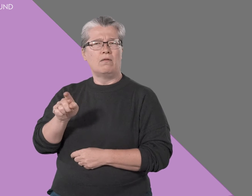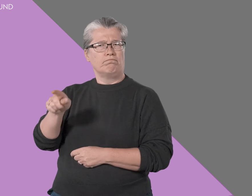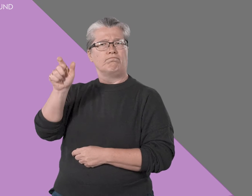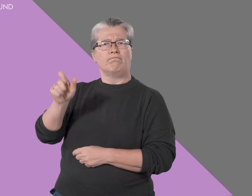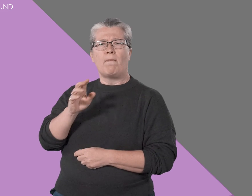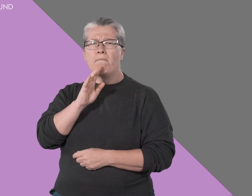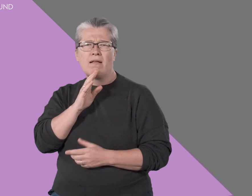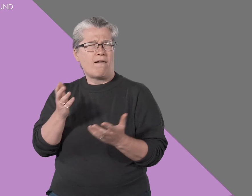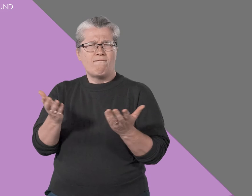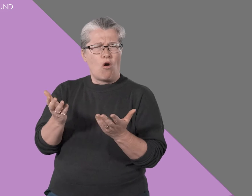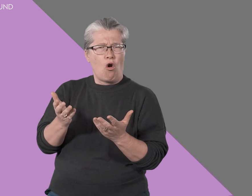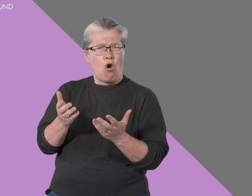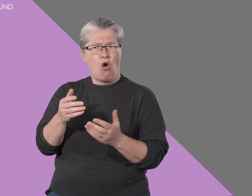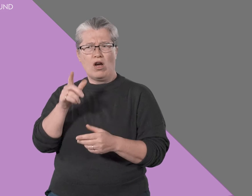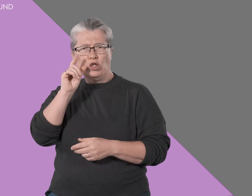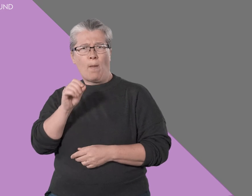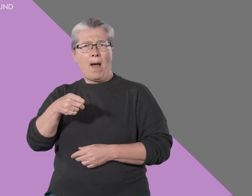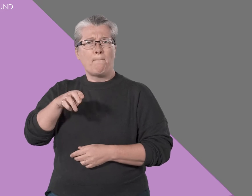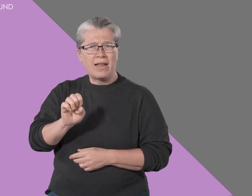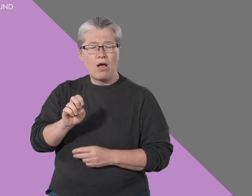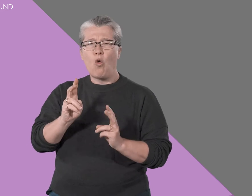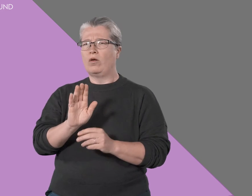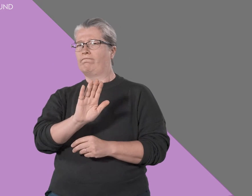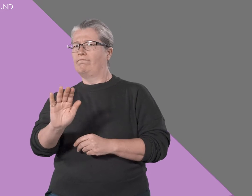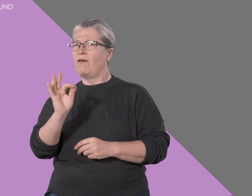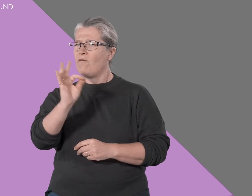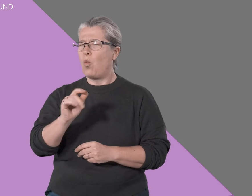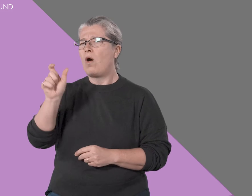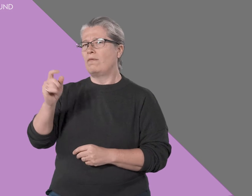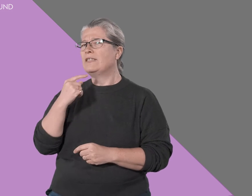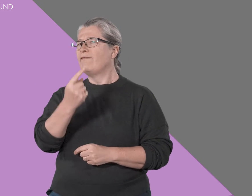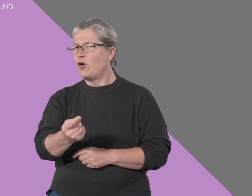och svarar på era frågor.